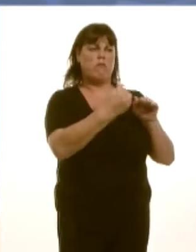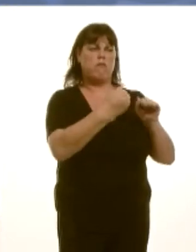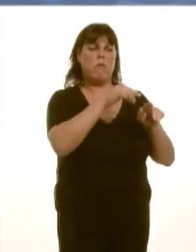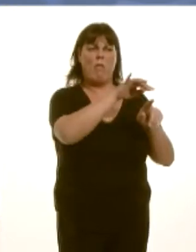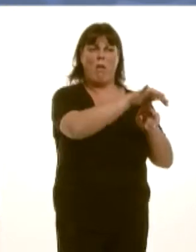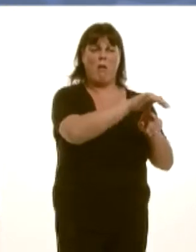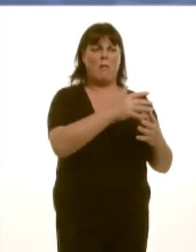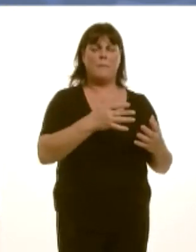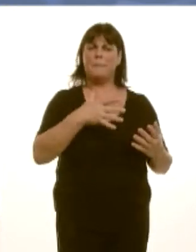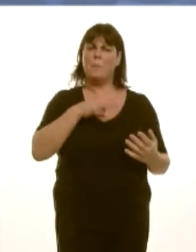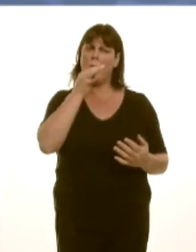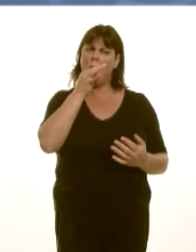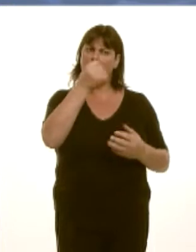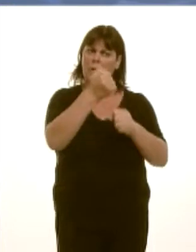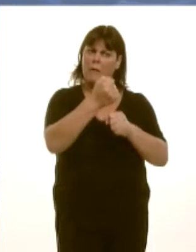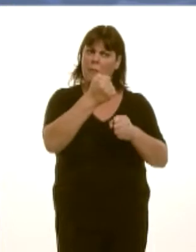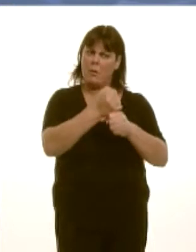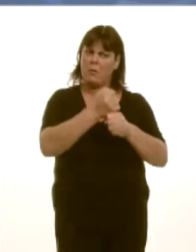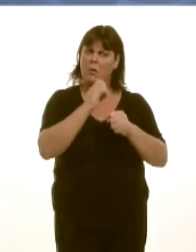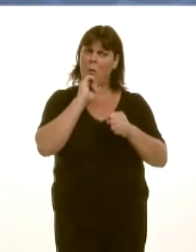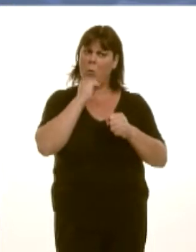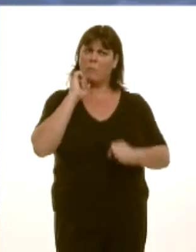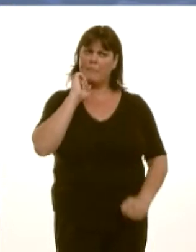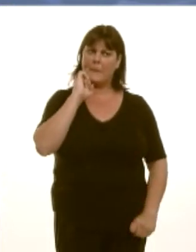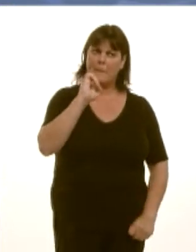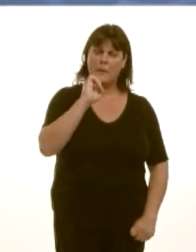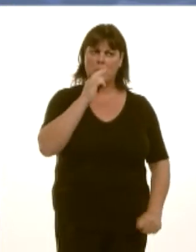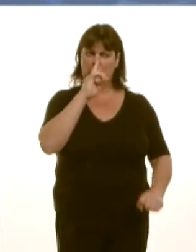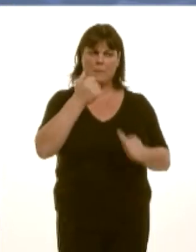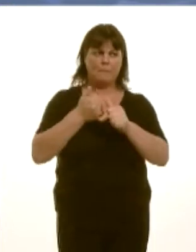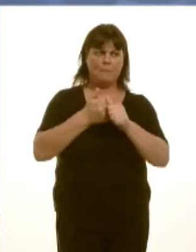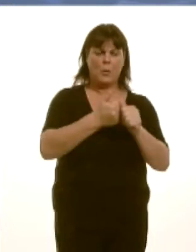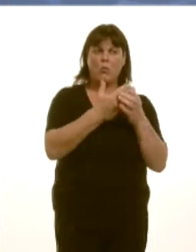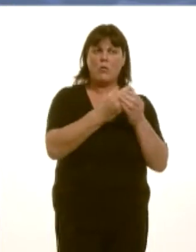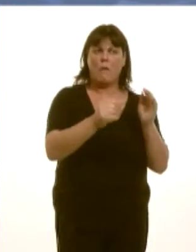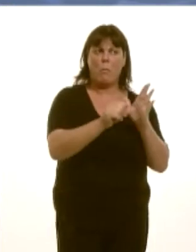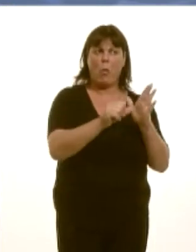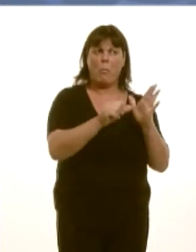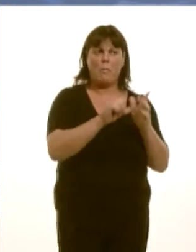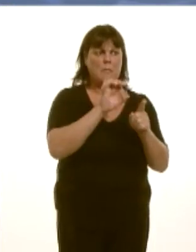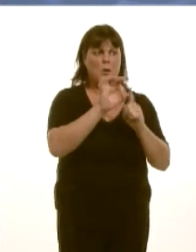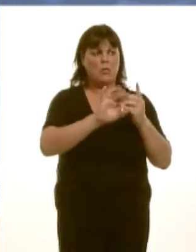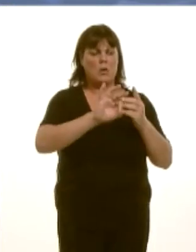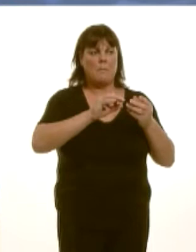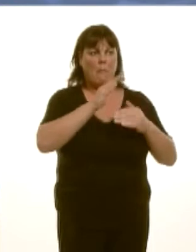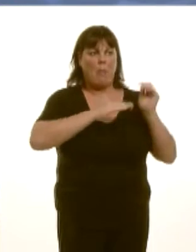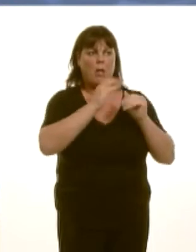y problemau hyn, gan gynnwys creu ffordd osgoi yn yr ardal, o ystyried y byddwn yn derbyn cyfran arall o arian Ewropeaidd maes o law?